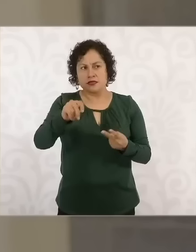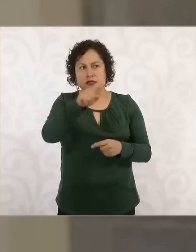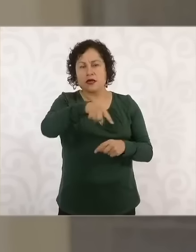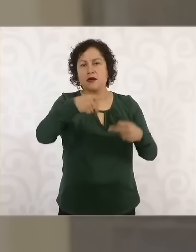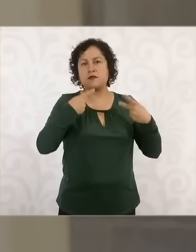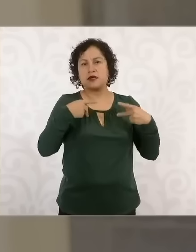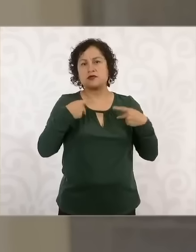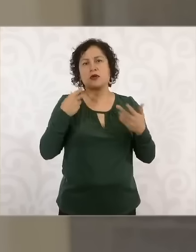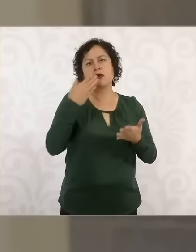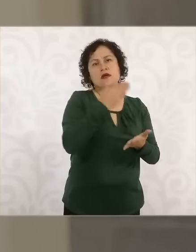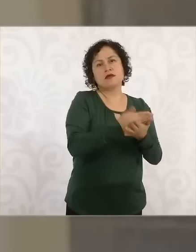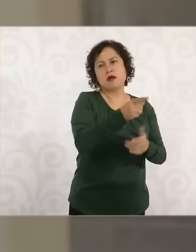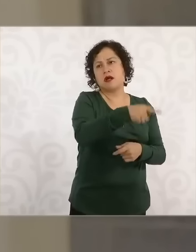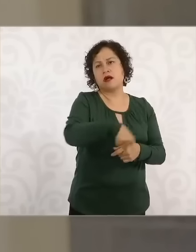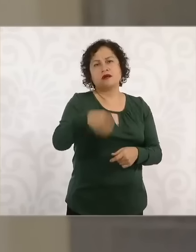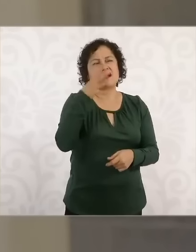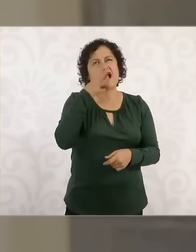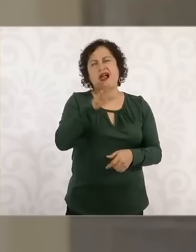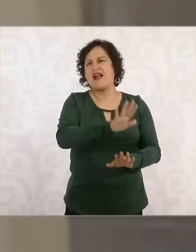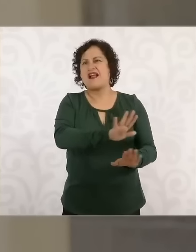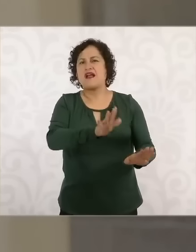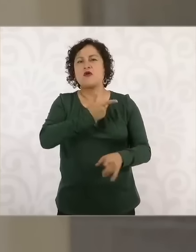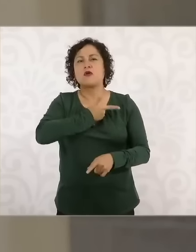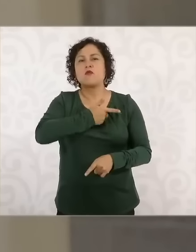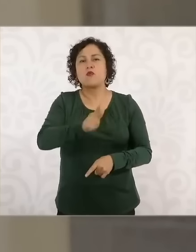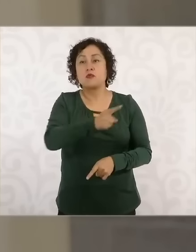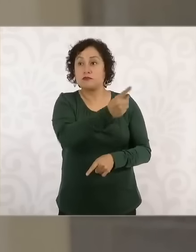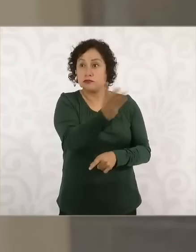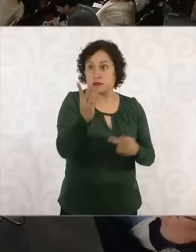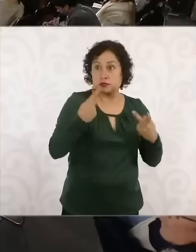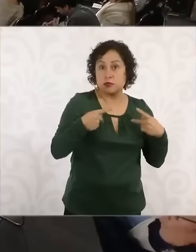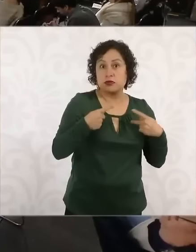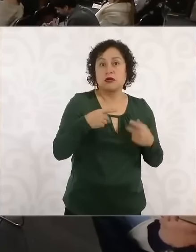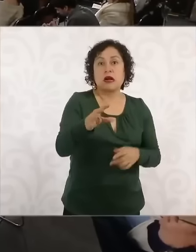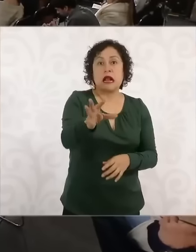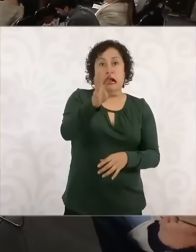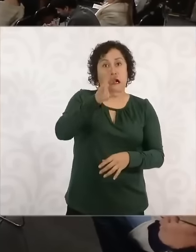eh nos han dicho, pues es que entonces que nos pudiéramos tener alguna alternativa. Sabemos